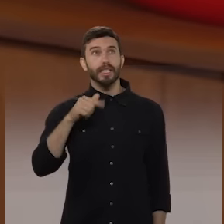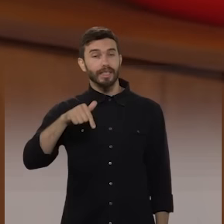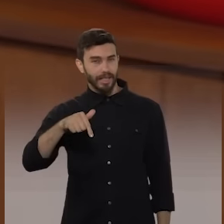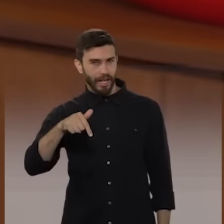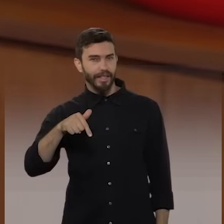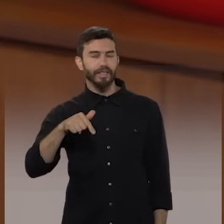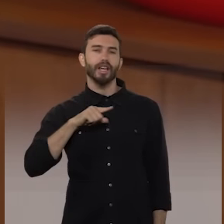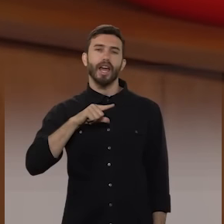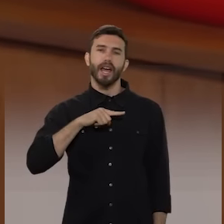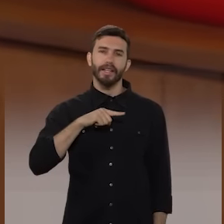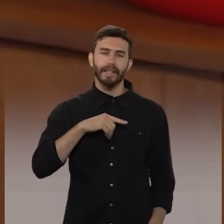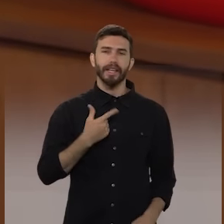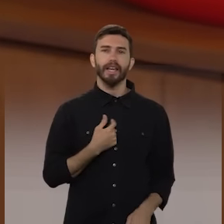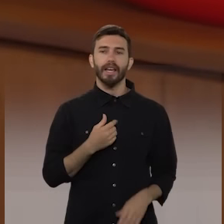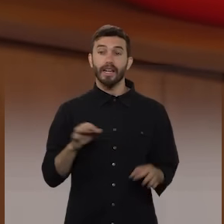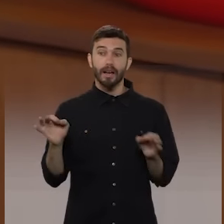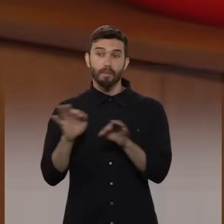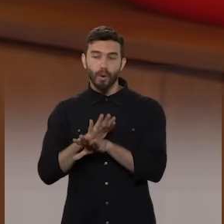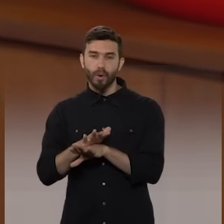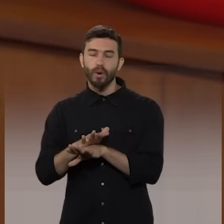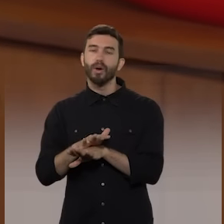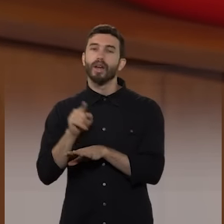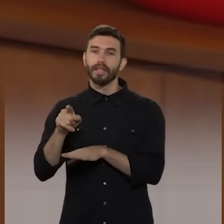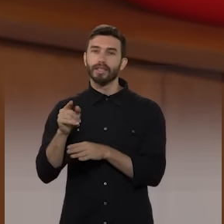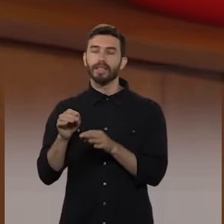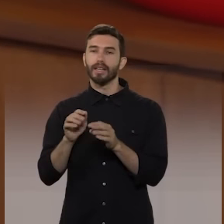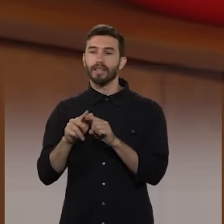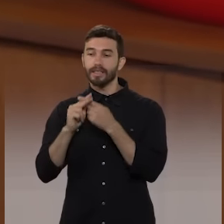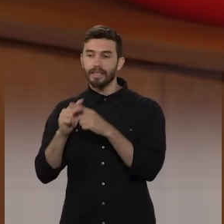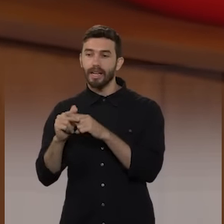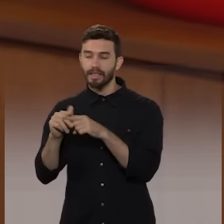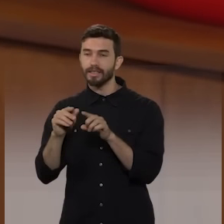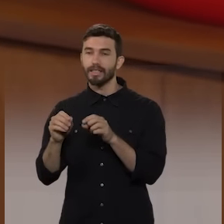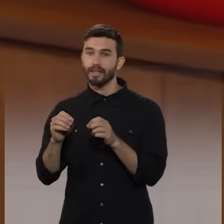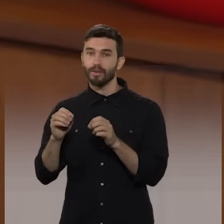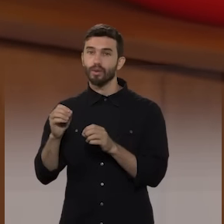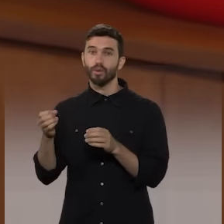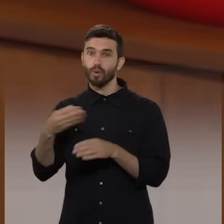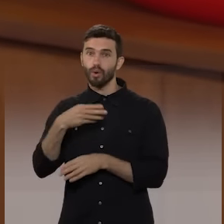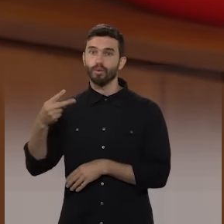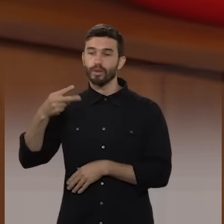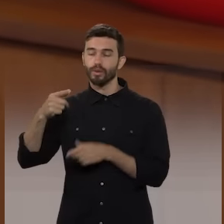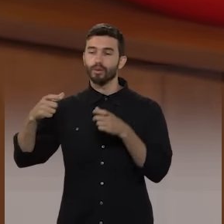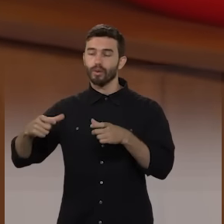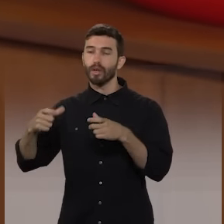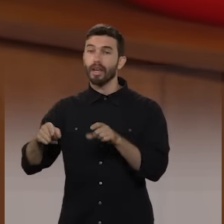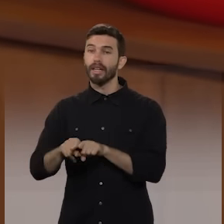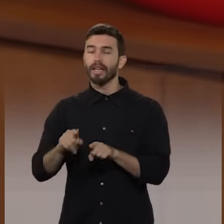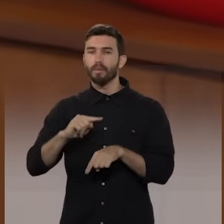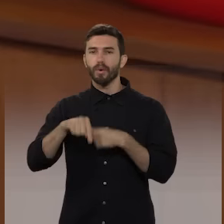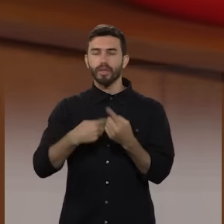nós terminamos essa instalação, 2018 começamos a entender um pouco mais para onde seguir e vimos